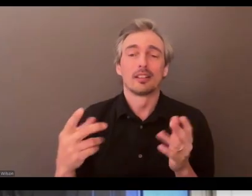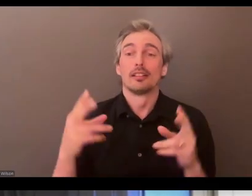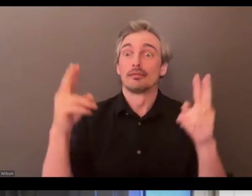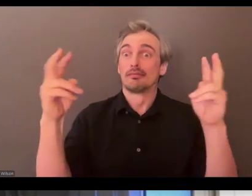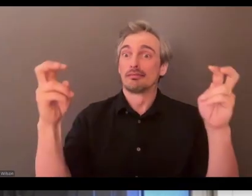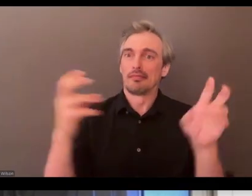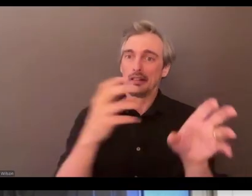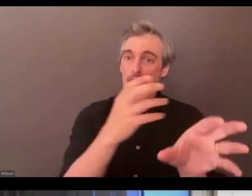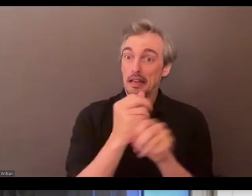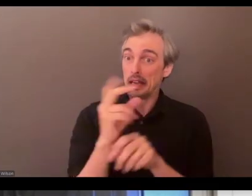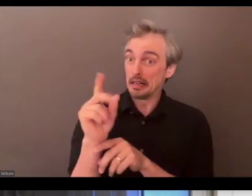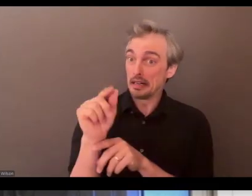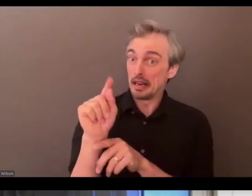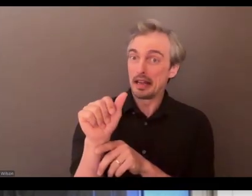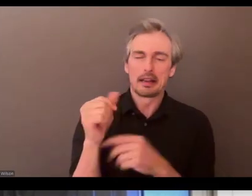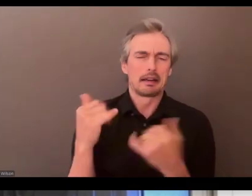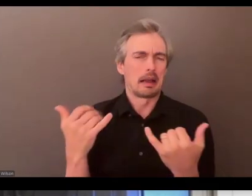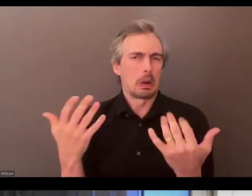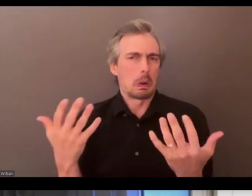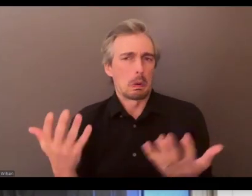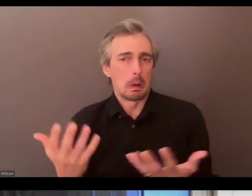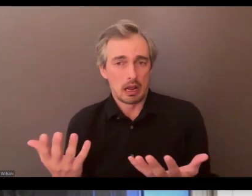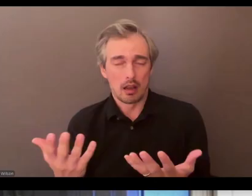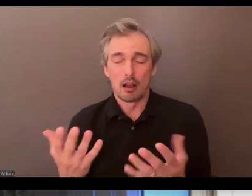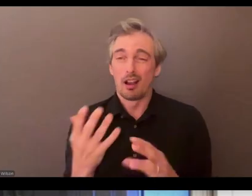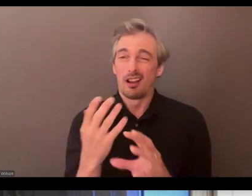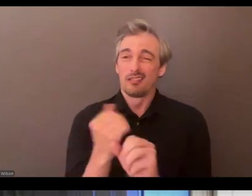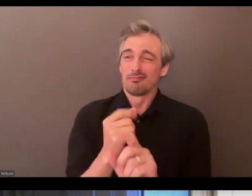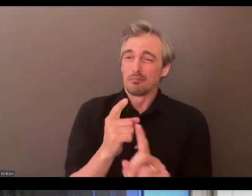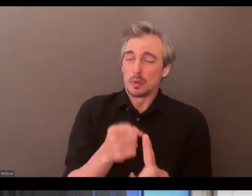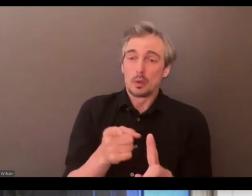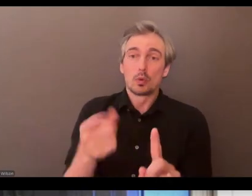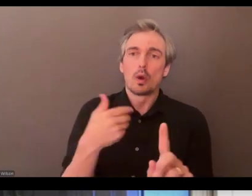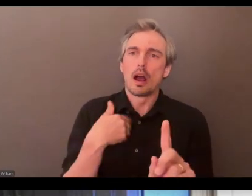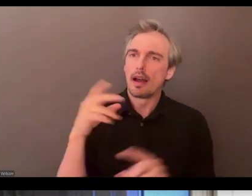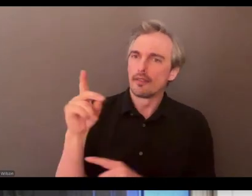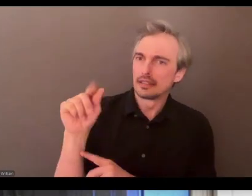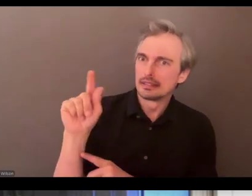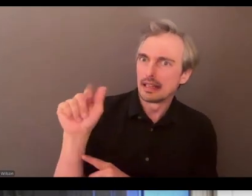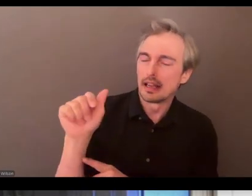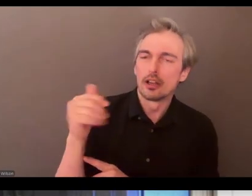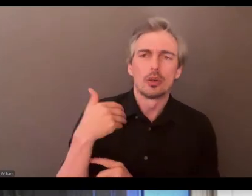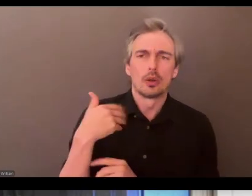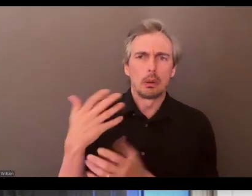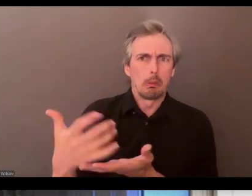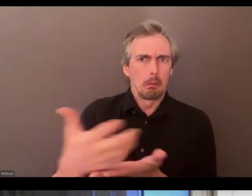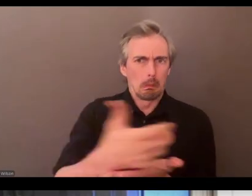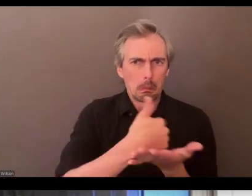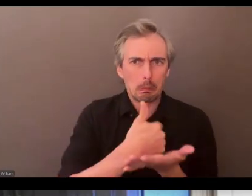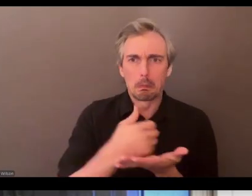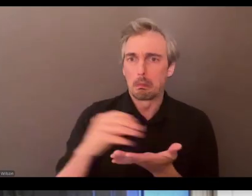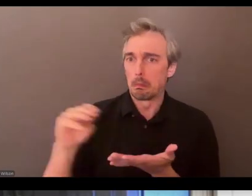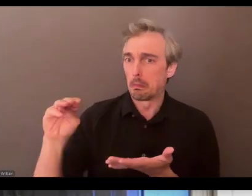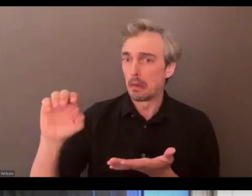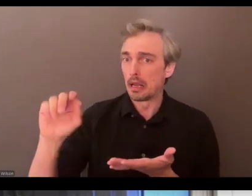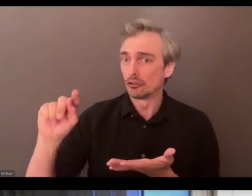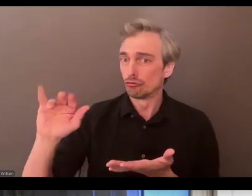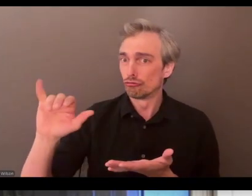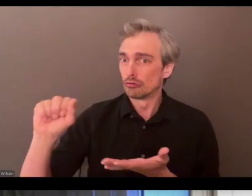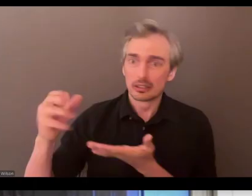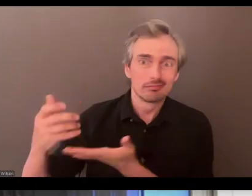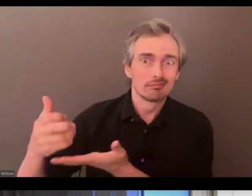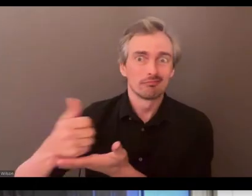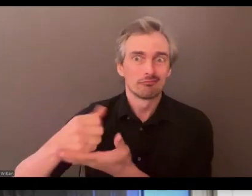今夜のテ ーマの要点は、デ ータを収集し、メトリクスを集め、これ らの数字に基づいてプロセスを効率化する準備ができているけれど、現